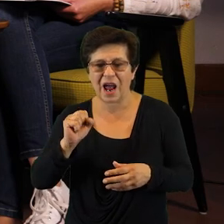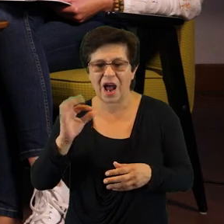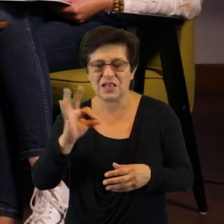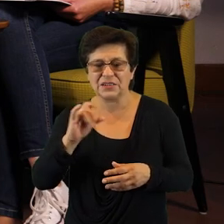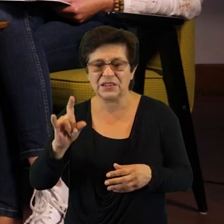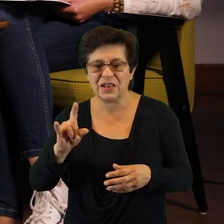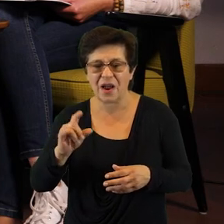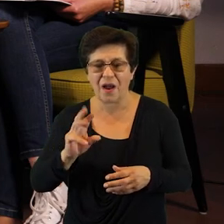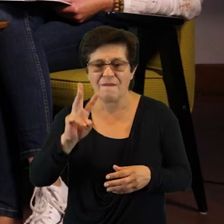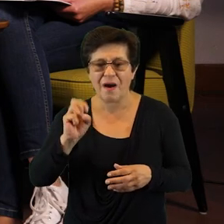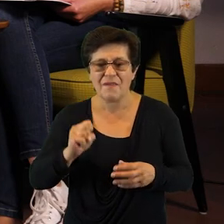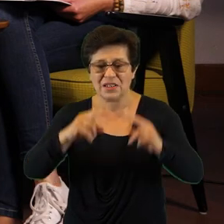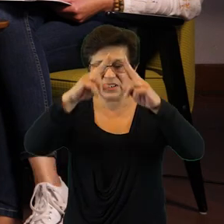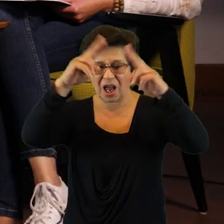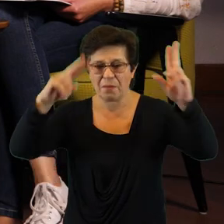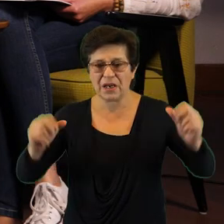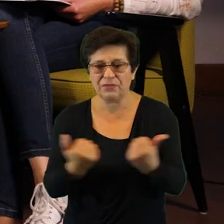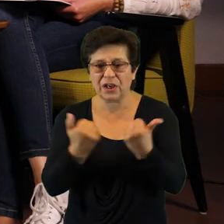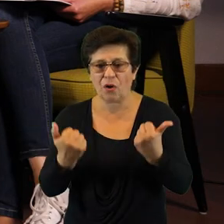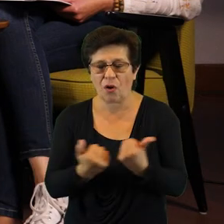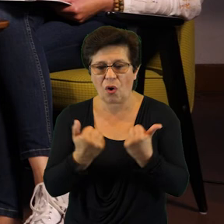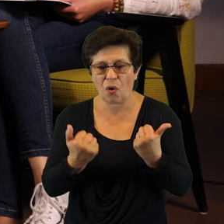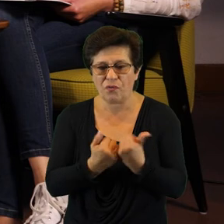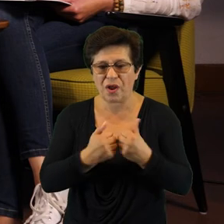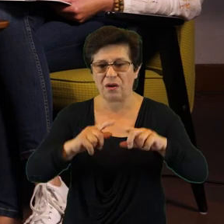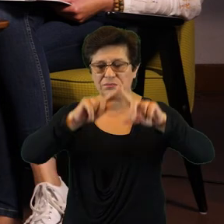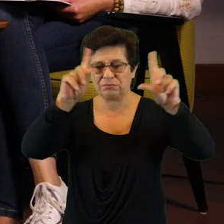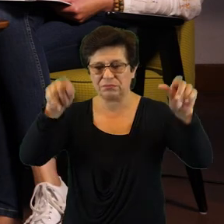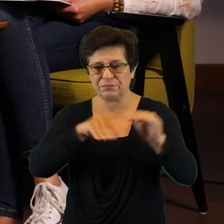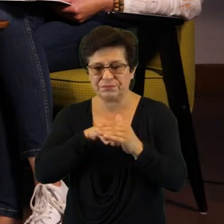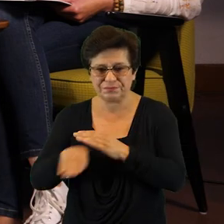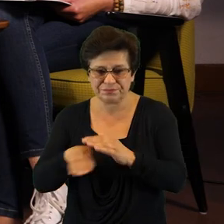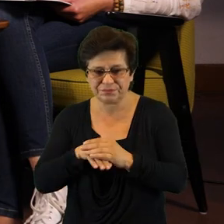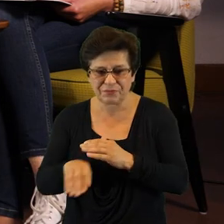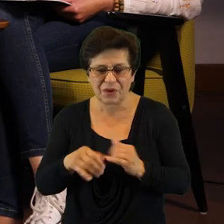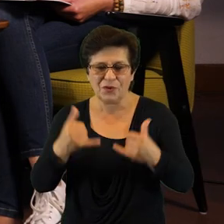Słonimski i inni, to właśnie opisywał Słonimski, siedzieli i grali w brydża. I grali w brydża.